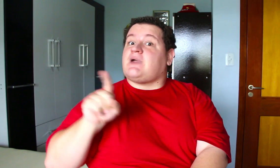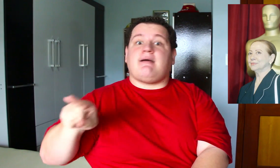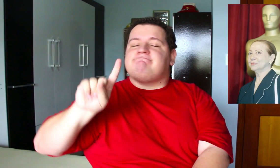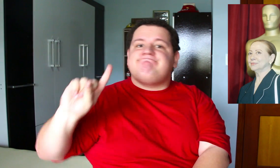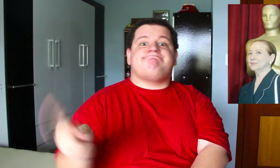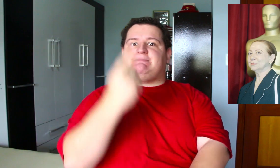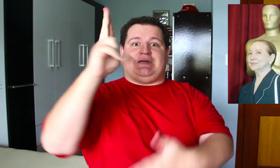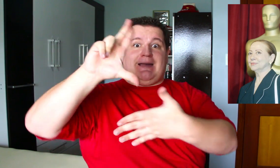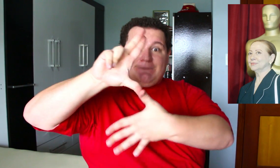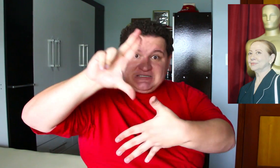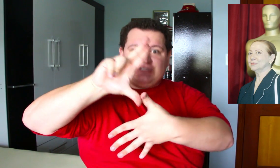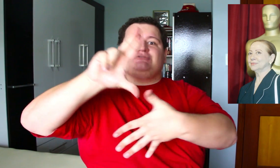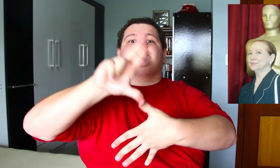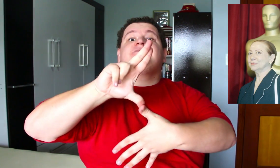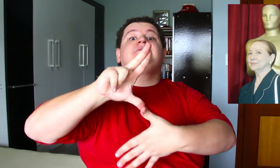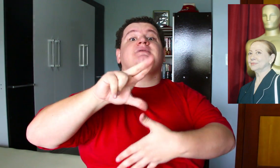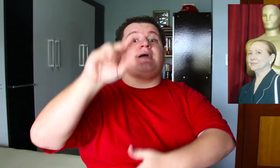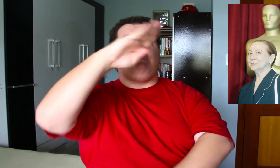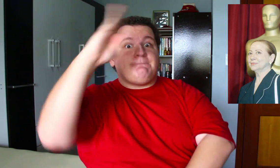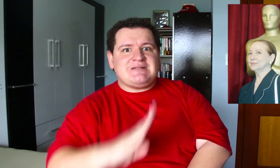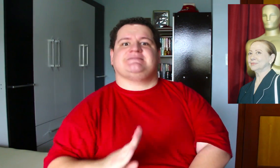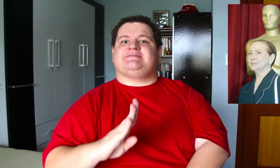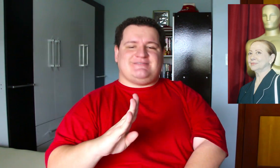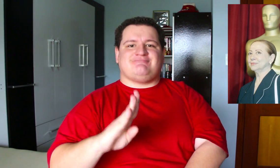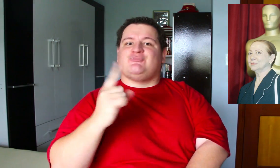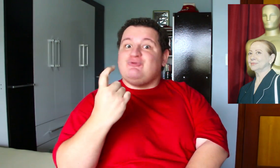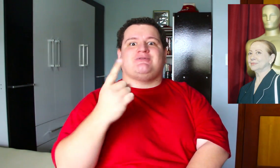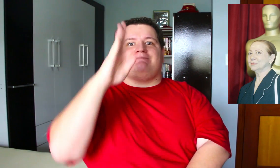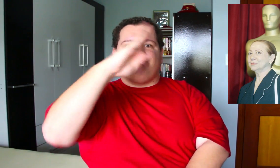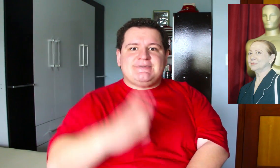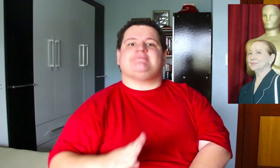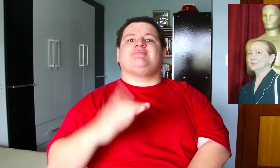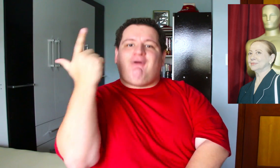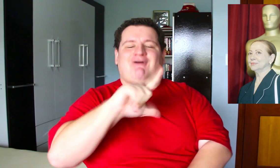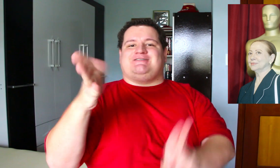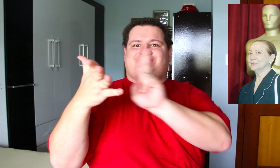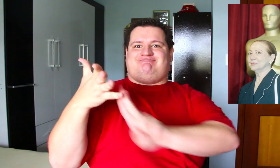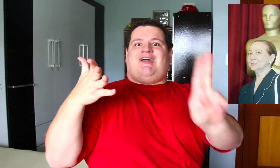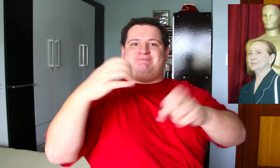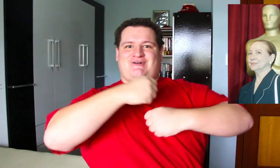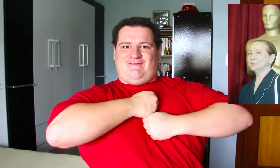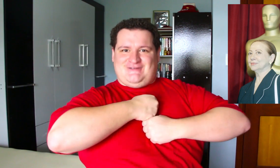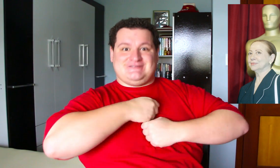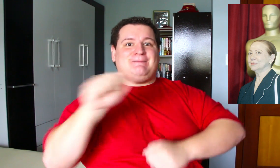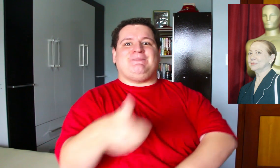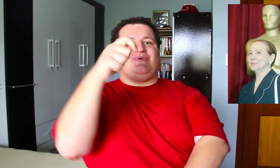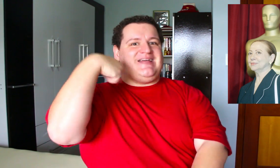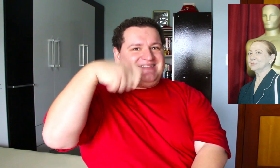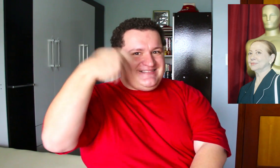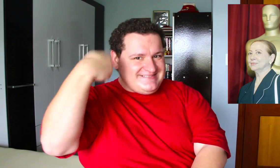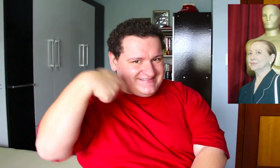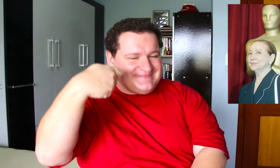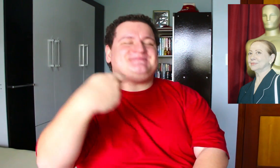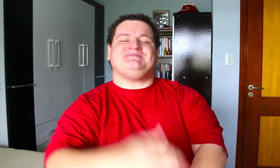sendo a primeira latino-americana e única brasileira a ser indicada da categoria.